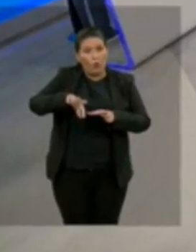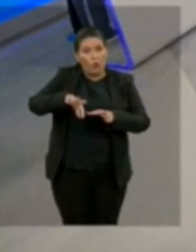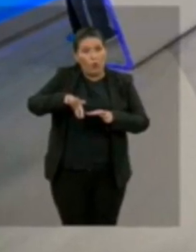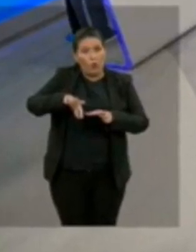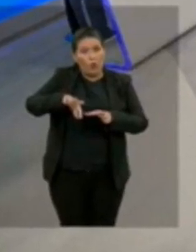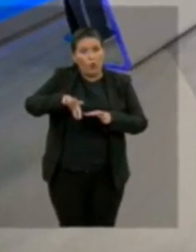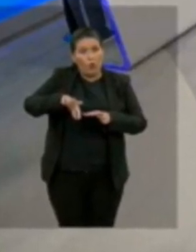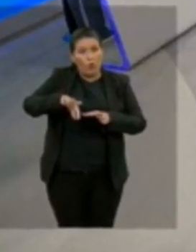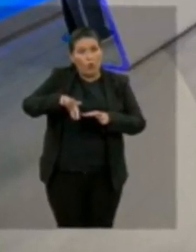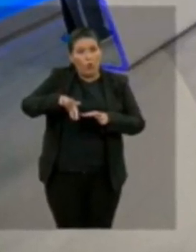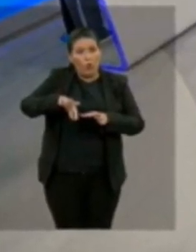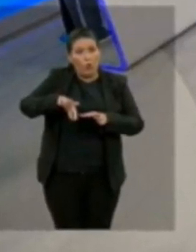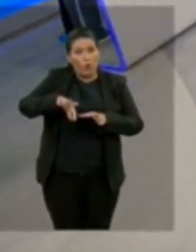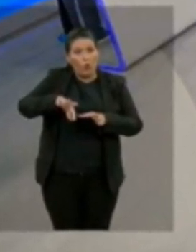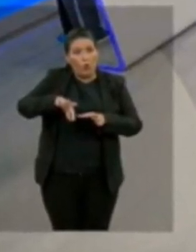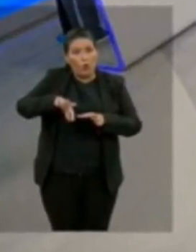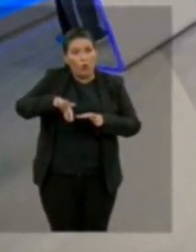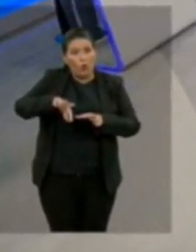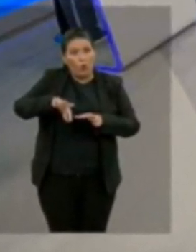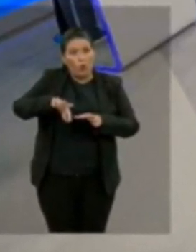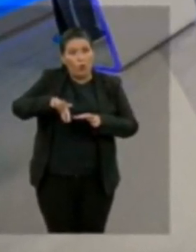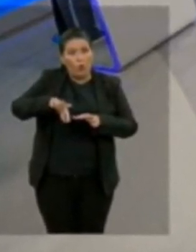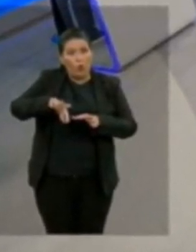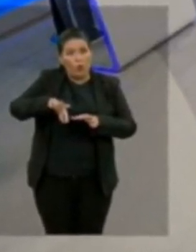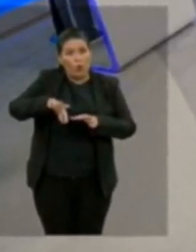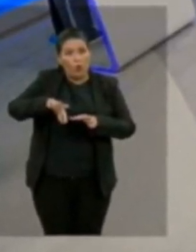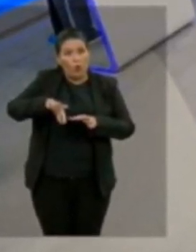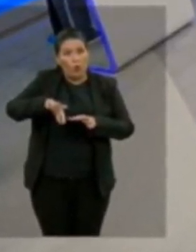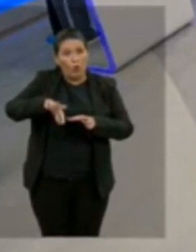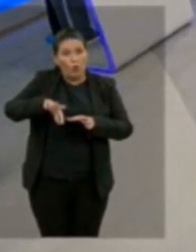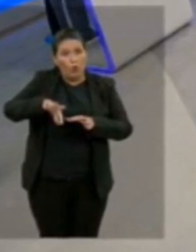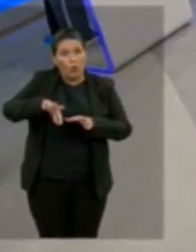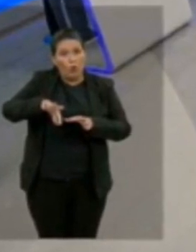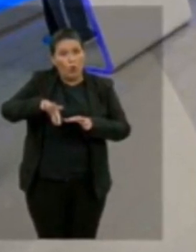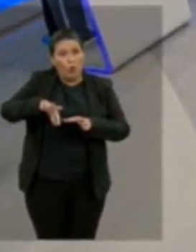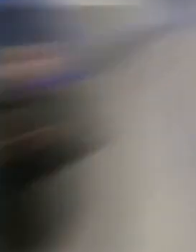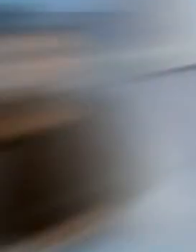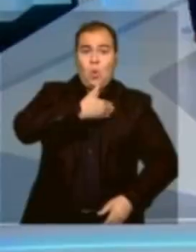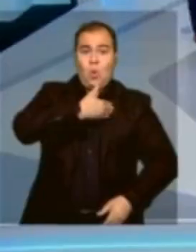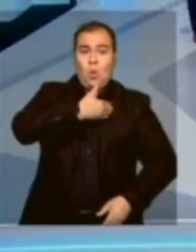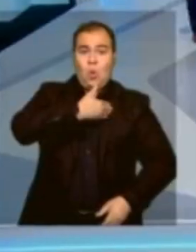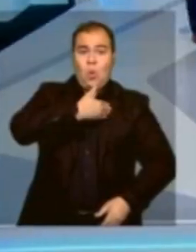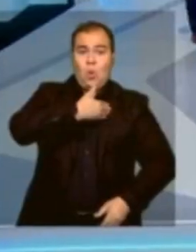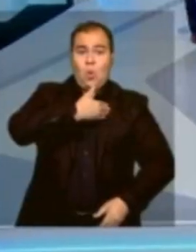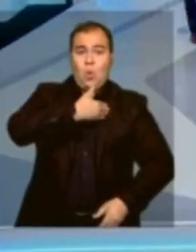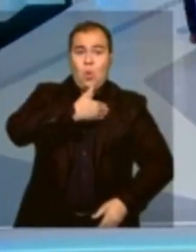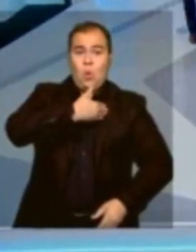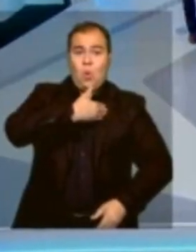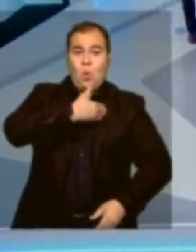foi definido por sorteio: à esquerda do mediador, Haddad; à direita, Tarcísio. No vídeo acima,